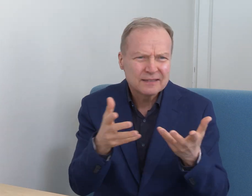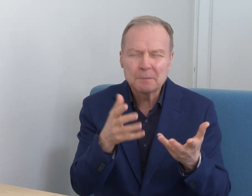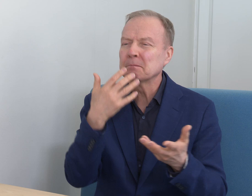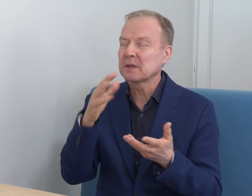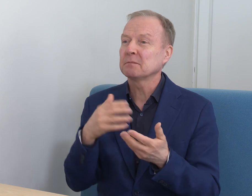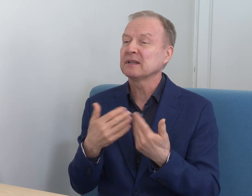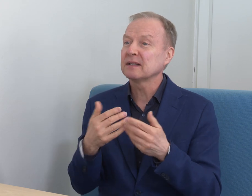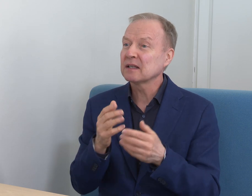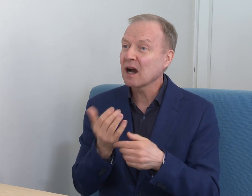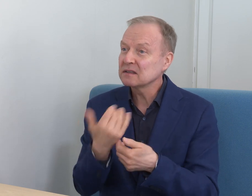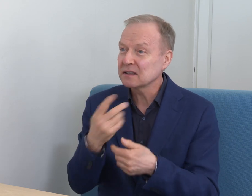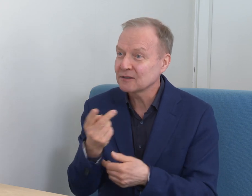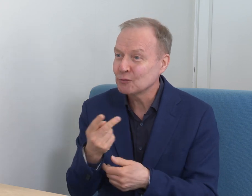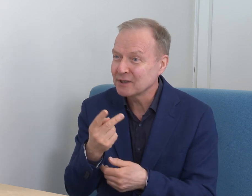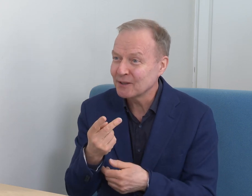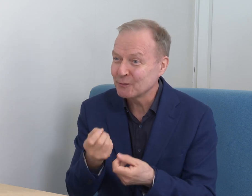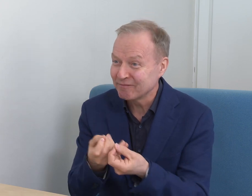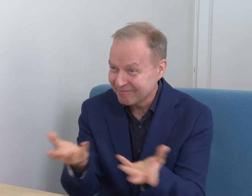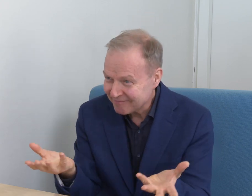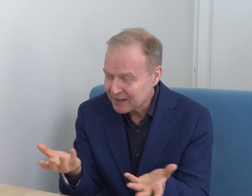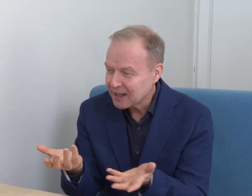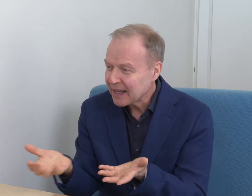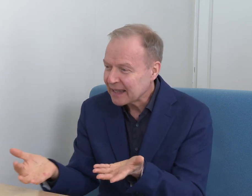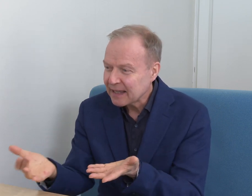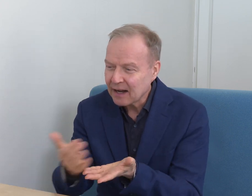Työelämätulkkaukseen liittyvä asiakaskysely on yksi osa tätä työtä, -